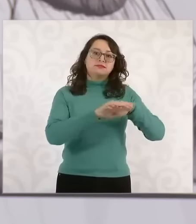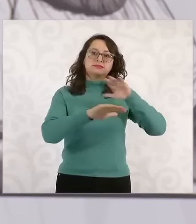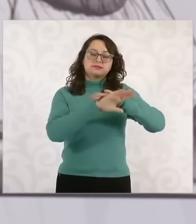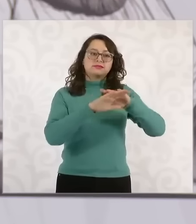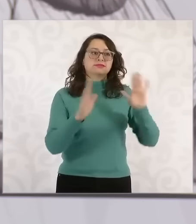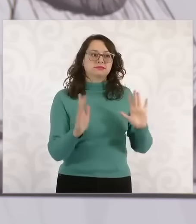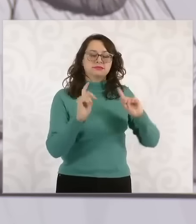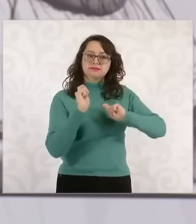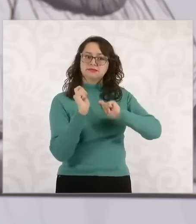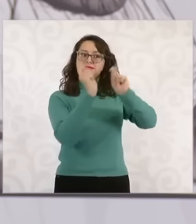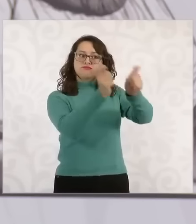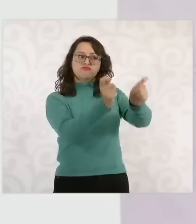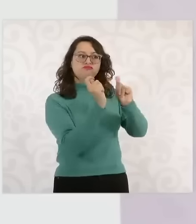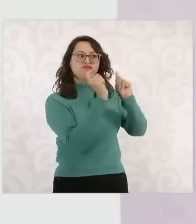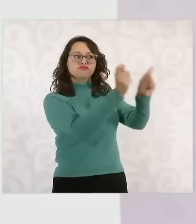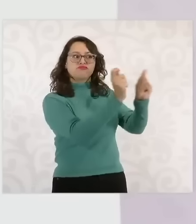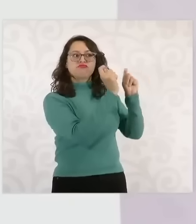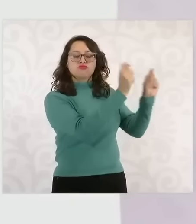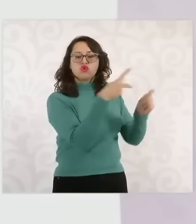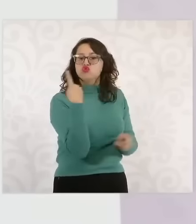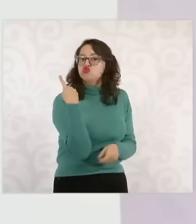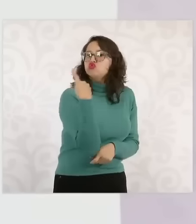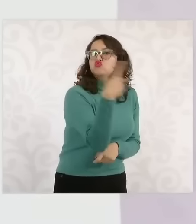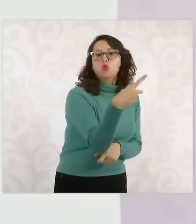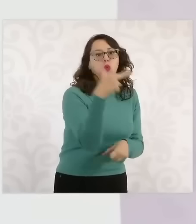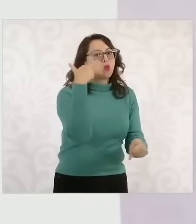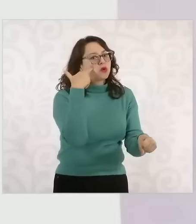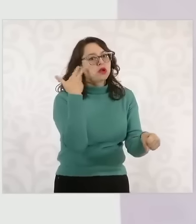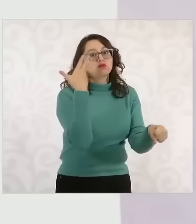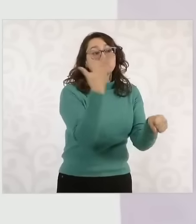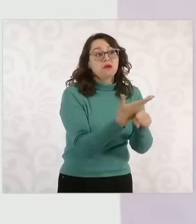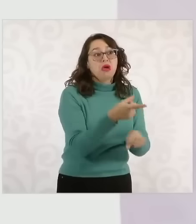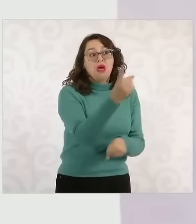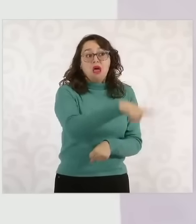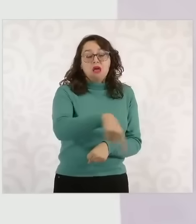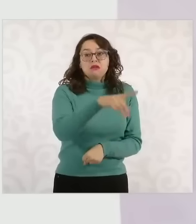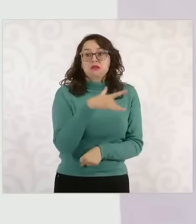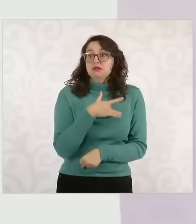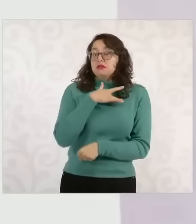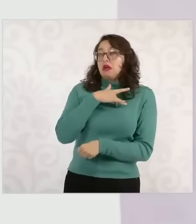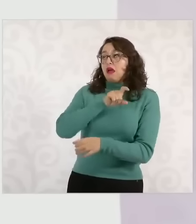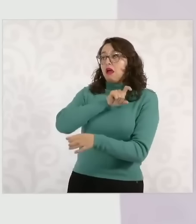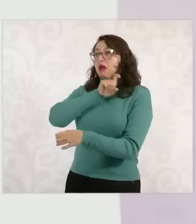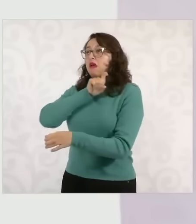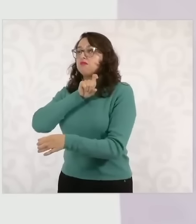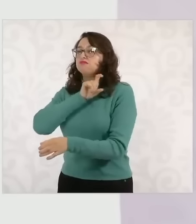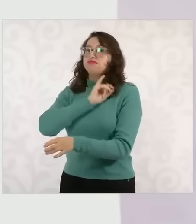se incluye el servicio de salud estatal o sencillamente se queda entre el Iste y el IMS,